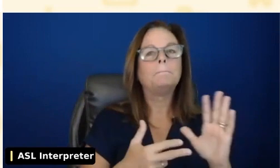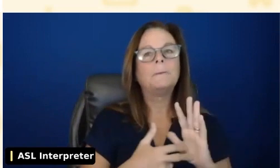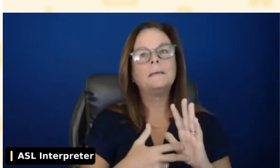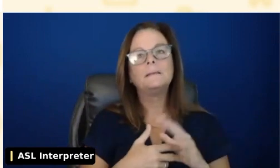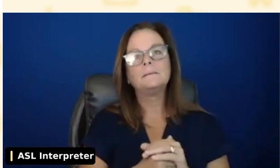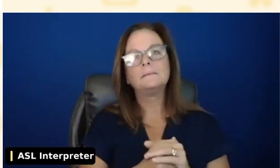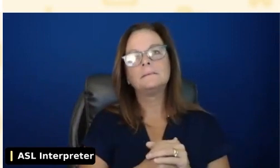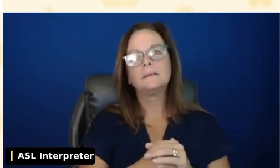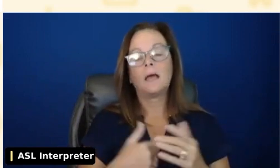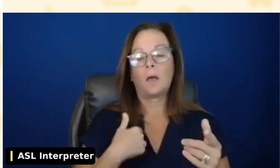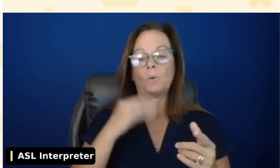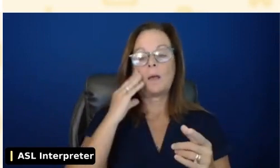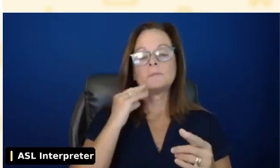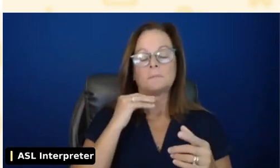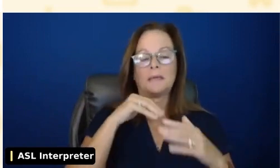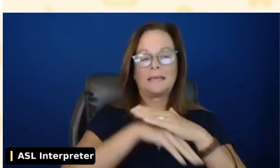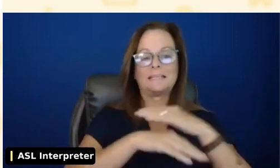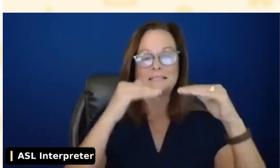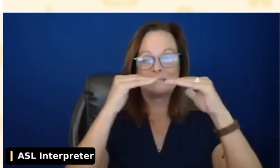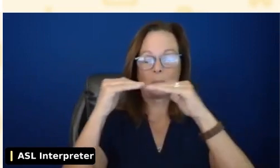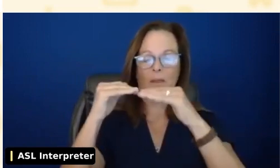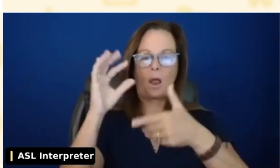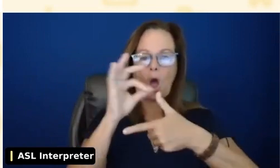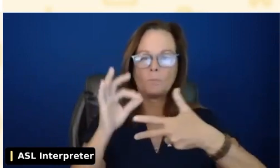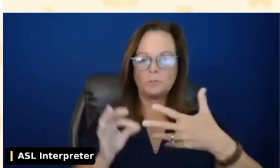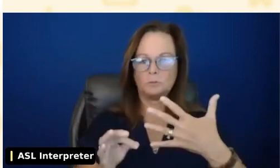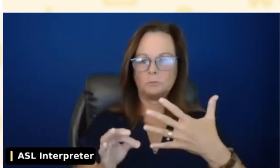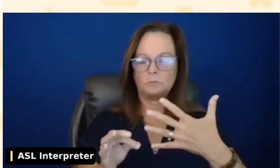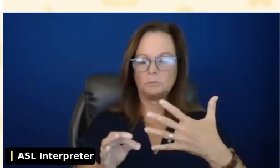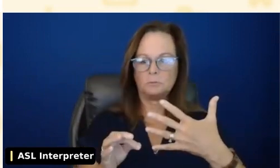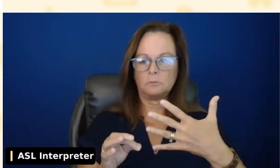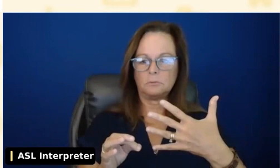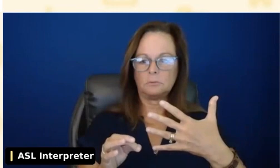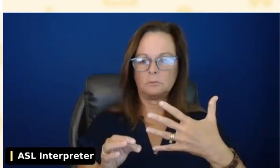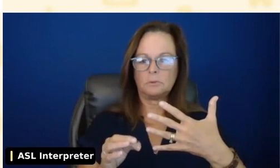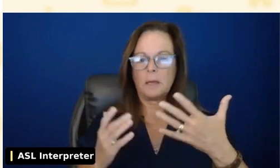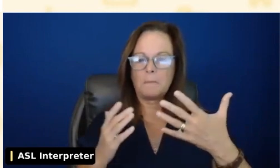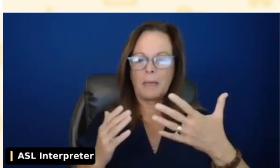a través de las opciones de accesibilidad, es posible que no pueda llegar a la reordenación del contenido.